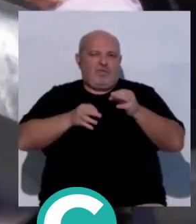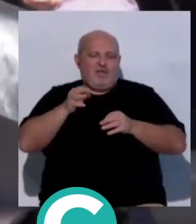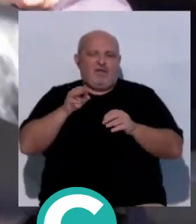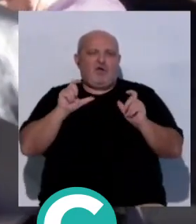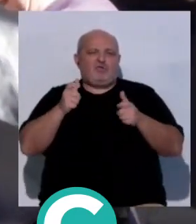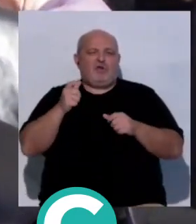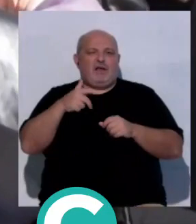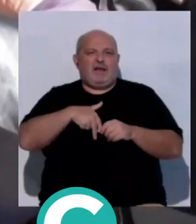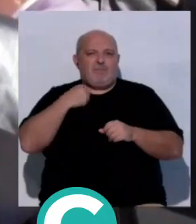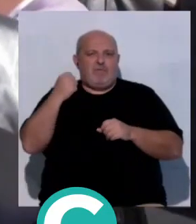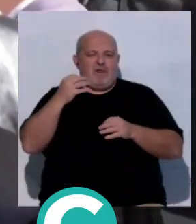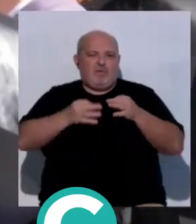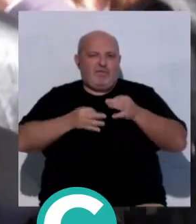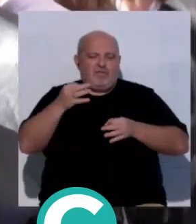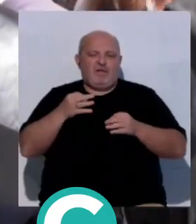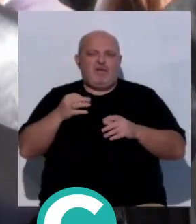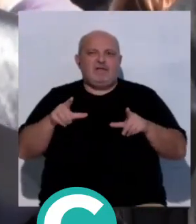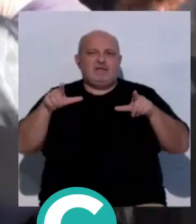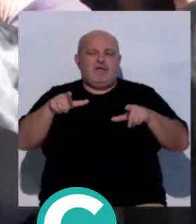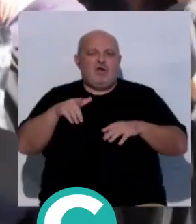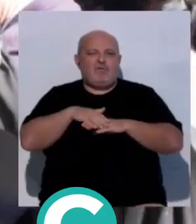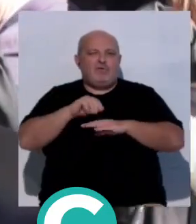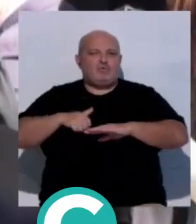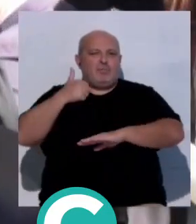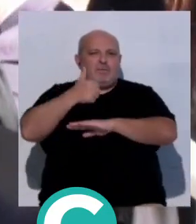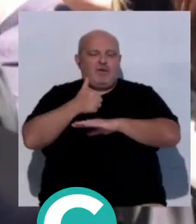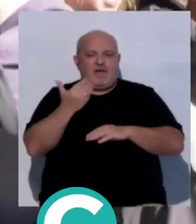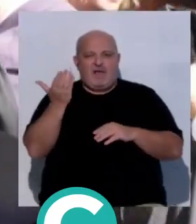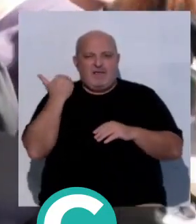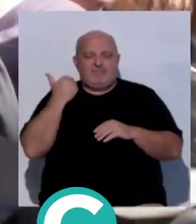general del poder judicial la sala de gobierno del tribunal supremo en el día de ayer los presidentes